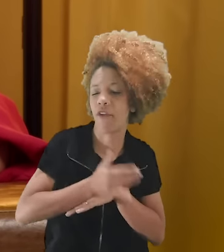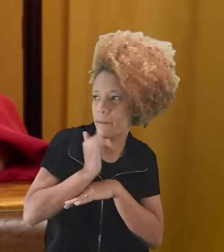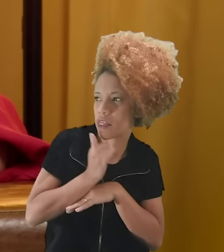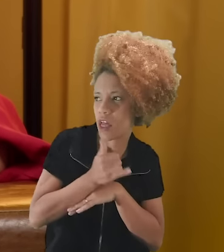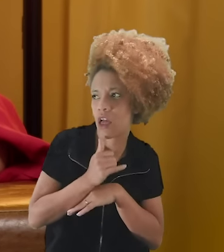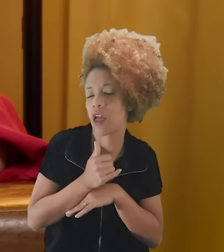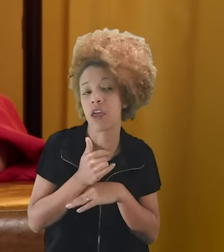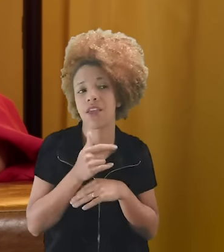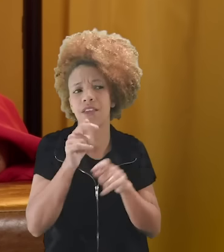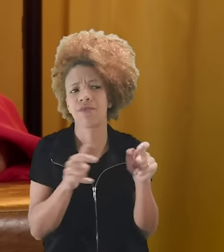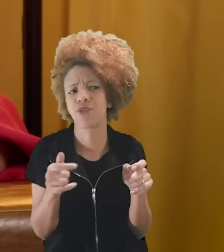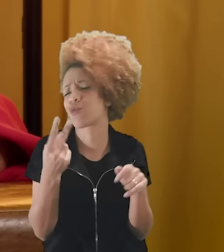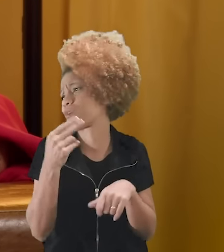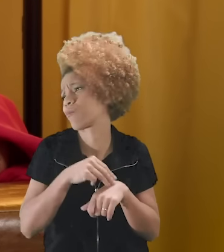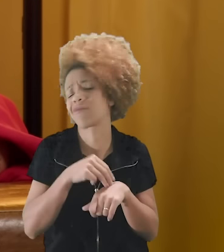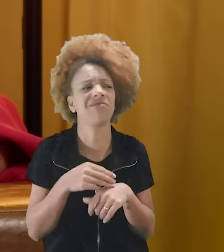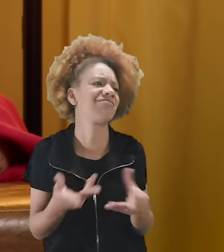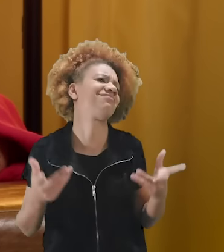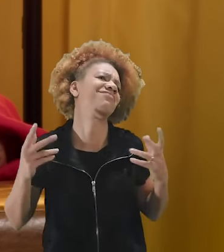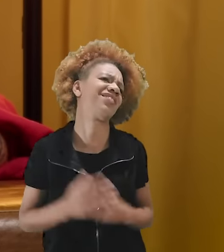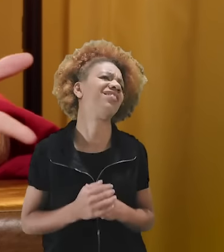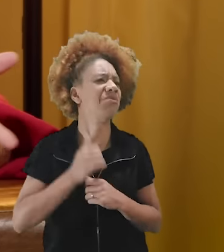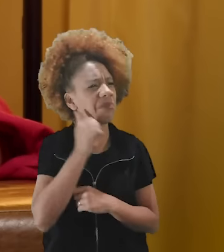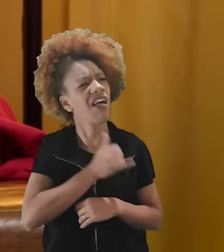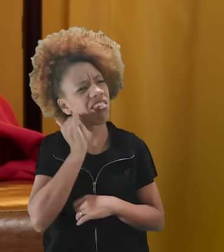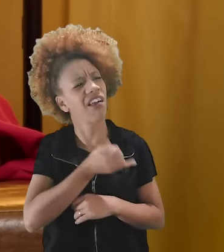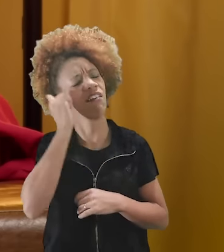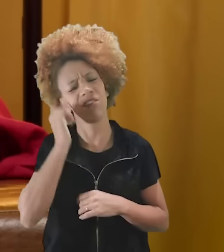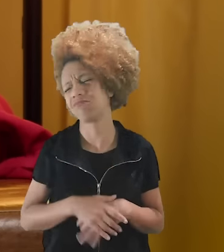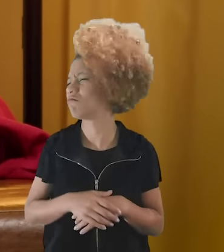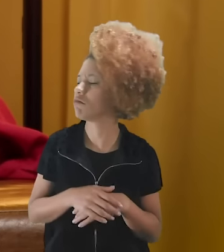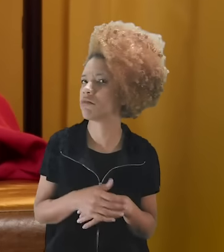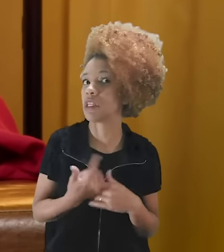narrar e a pessoa não escutava do minutos da narração e falava Poxa mulher narrando sabe e